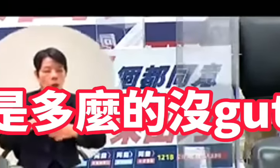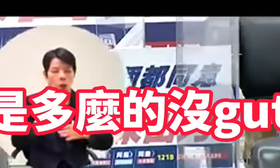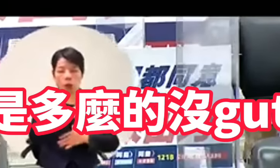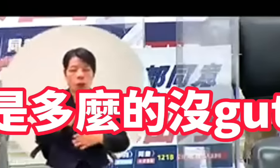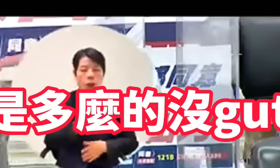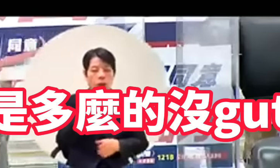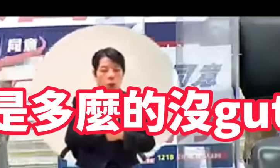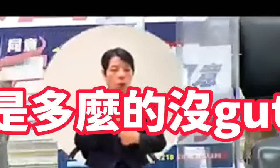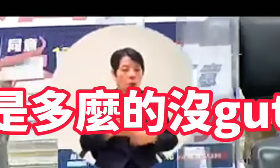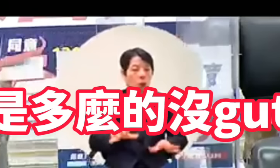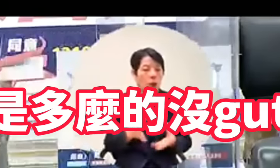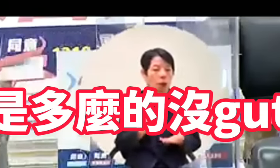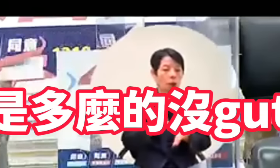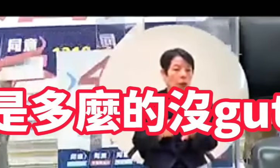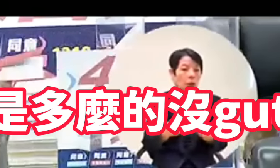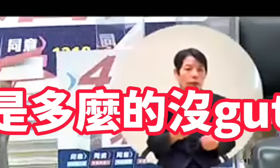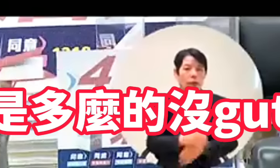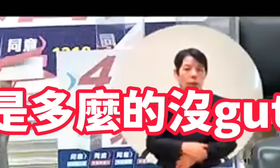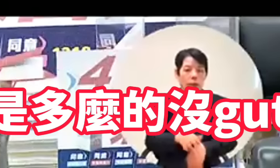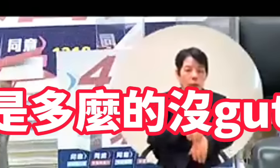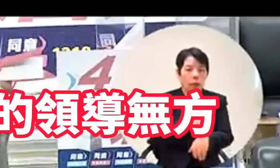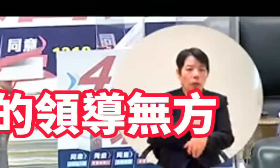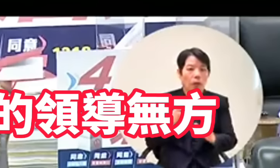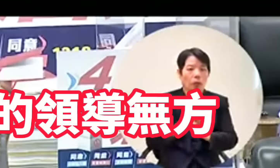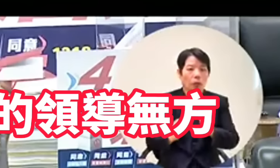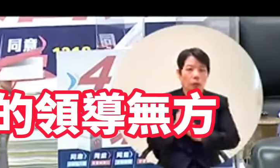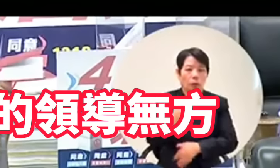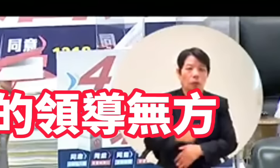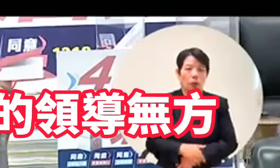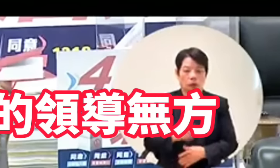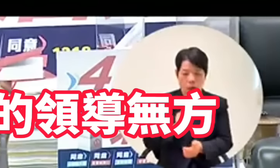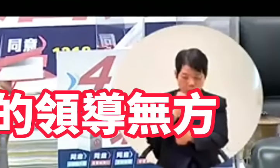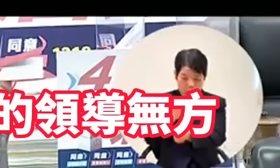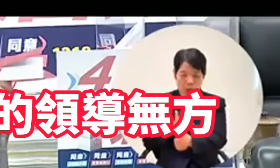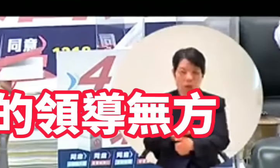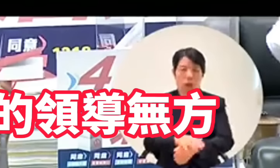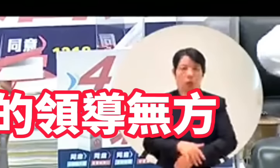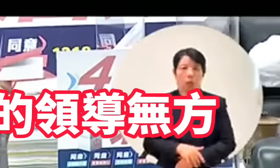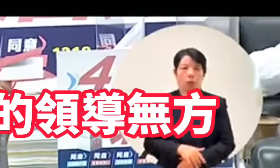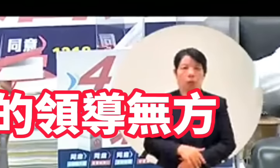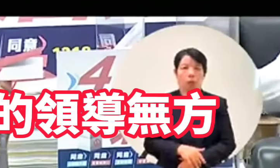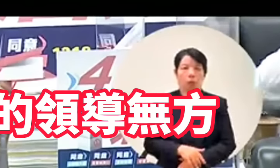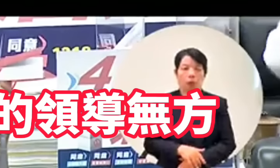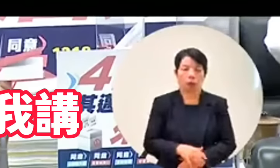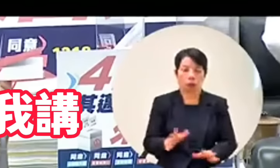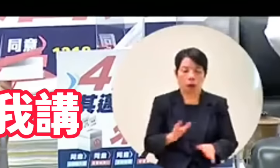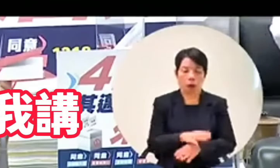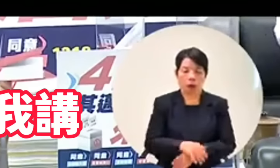可是你的侯局長是多麼的沒guts 口頭訓誡你的領導無方 不用我講